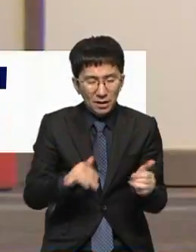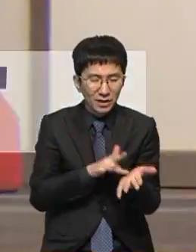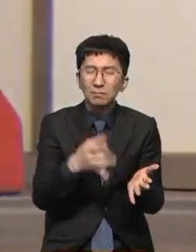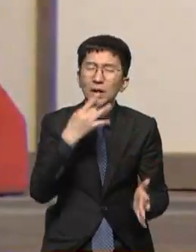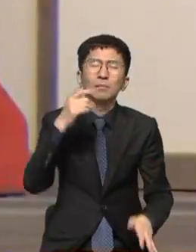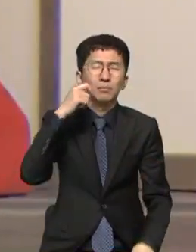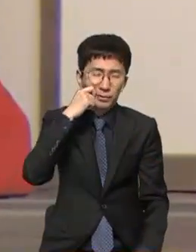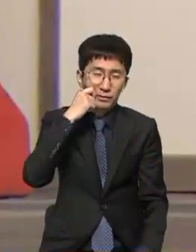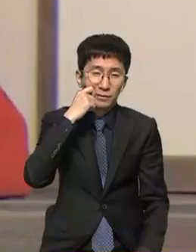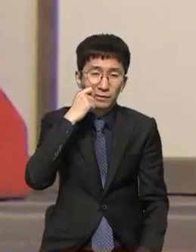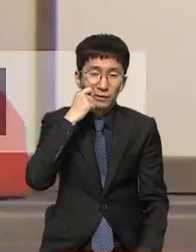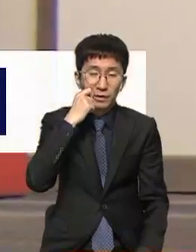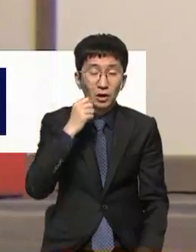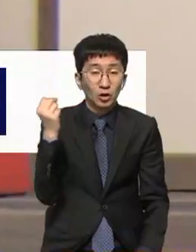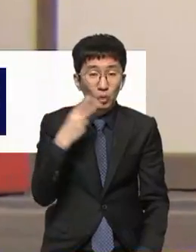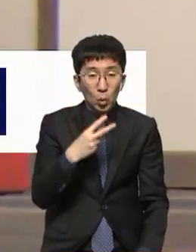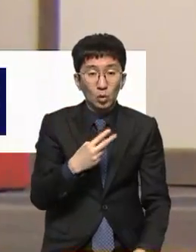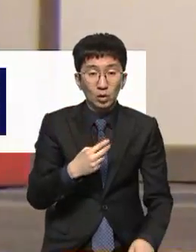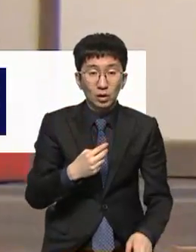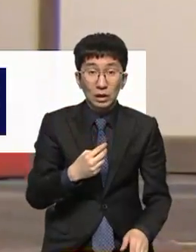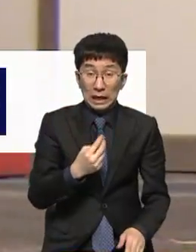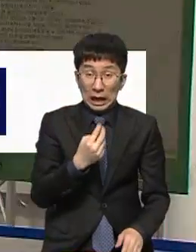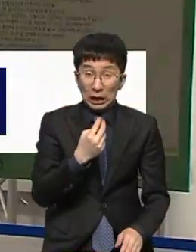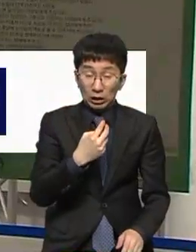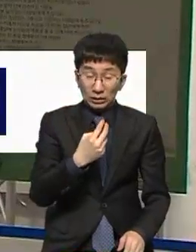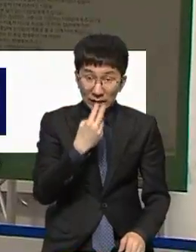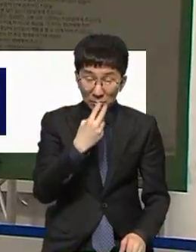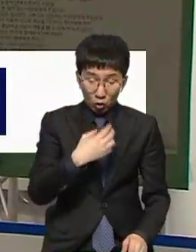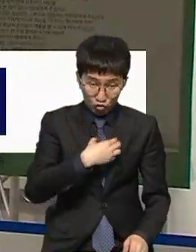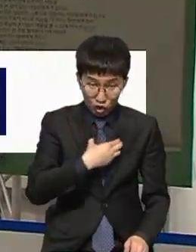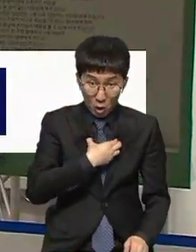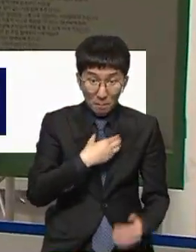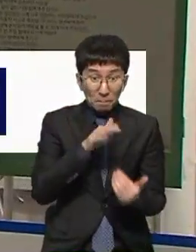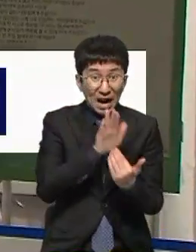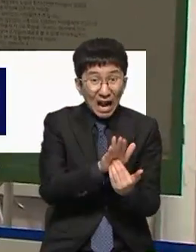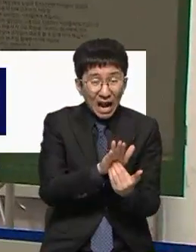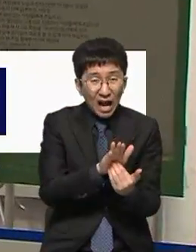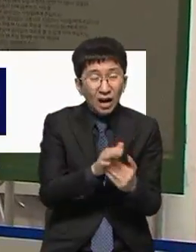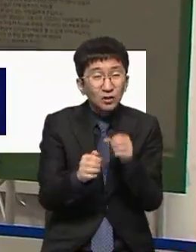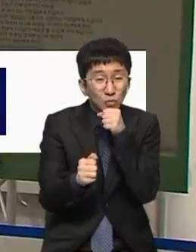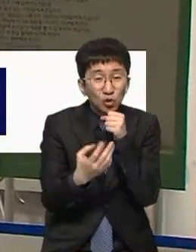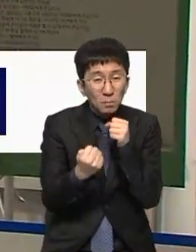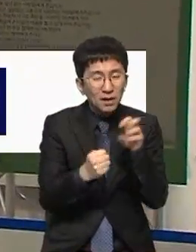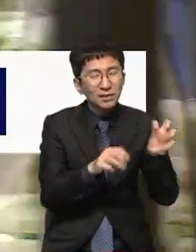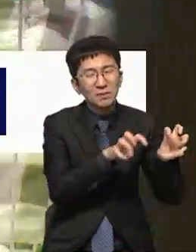제한됩니다. 중증이나 입원을 막는 효과는 30~40%대로 80% 이상인 팍스로비드보다 떨어집니다.